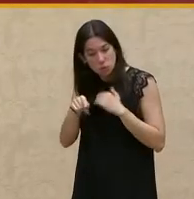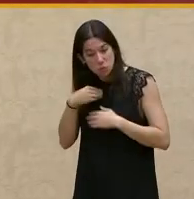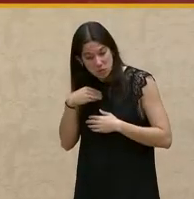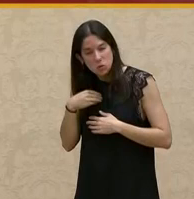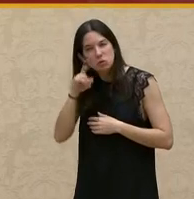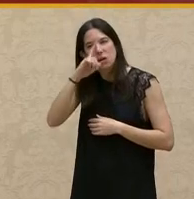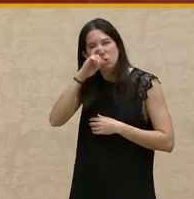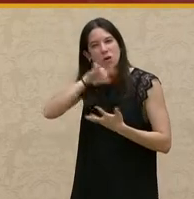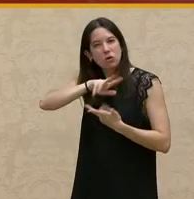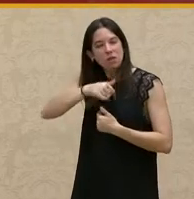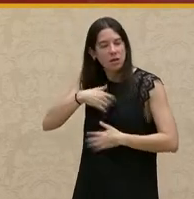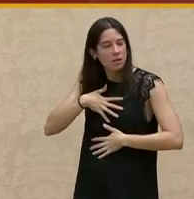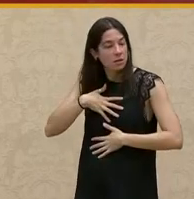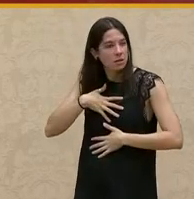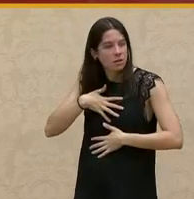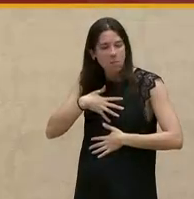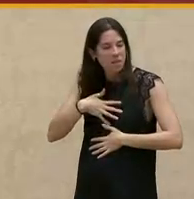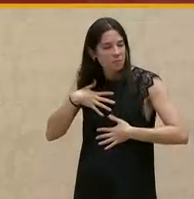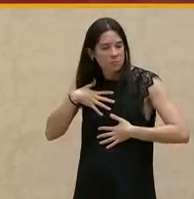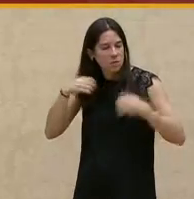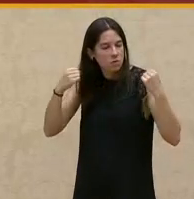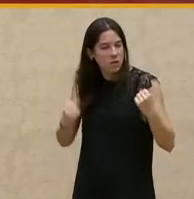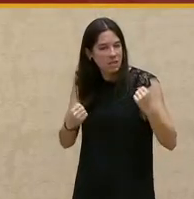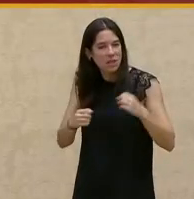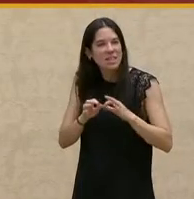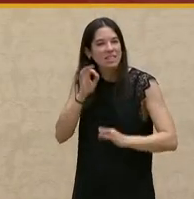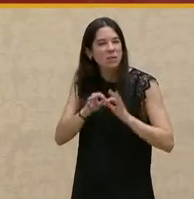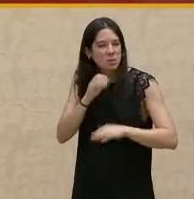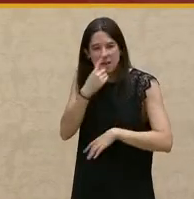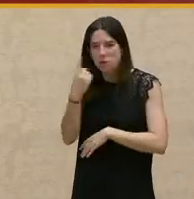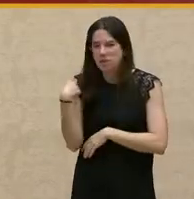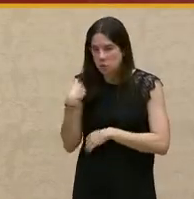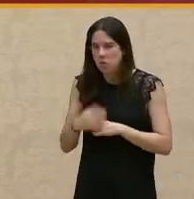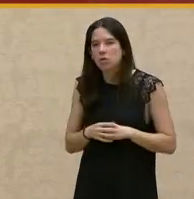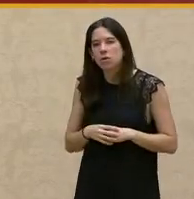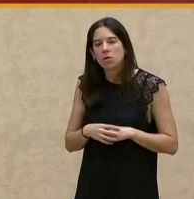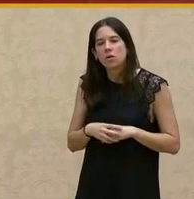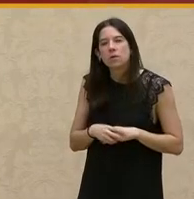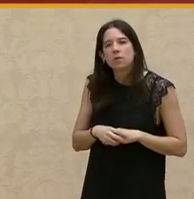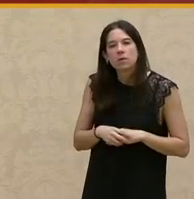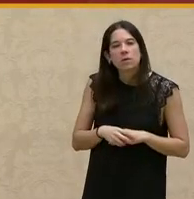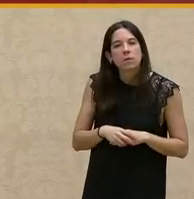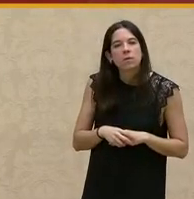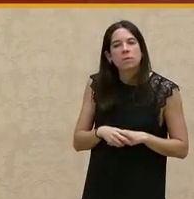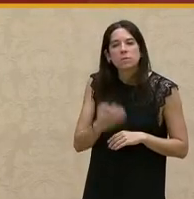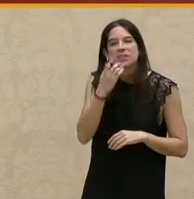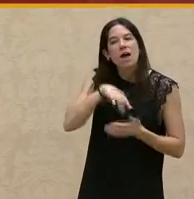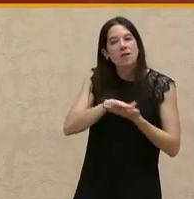mucho del 26 de septiembre del año pasado, de 2023. Cuando hablamos de recursos también